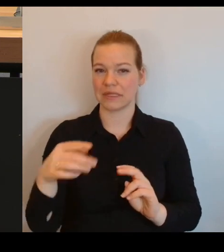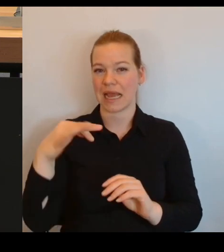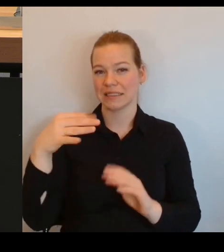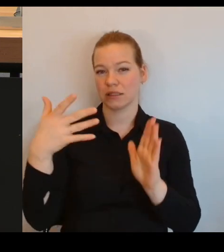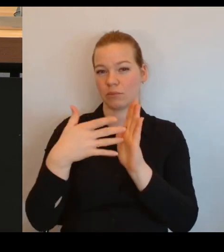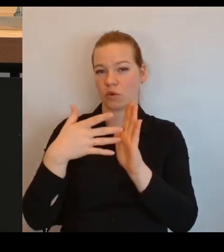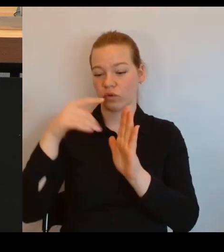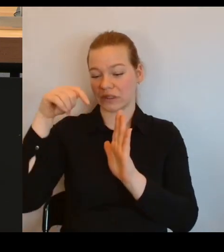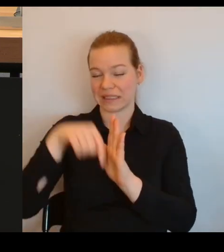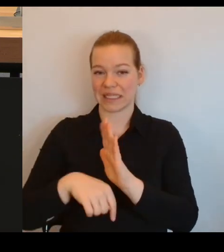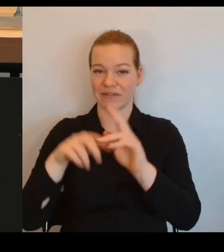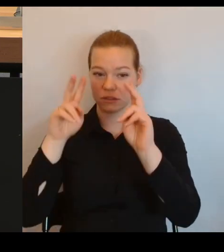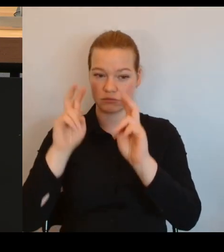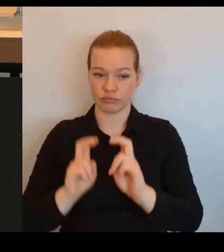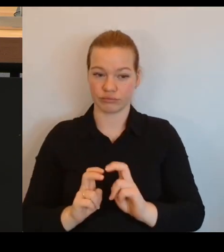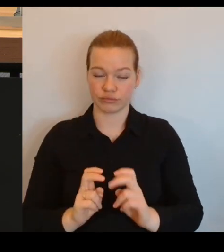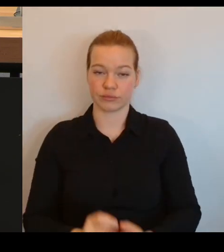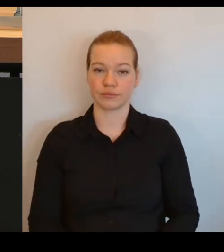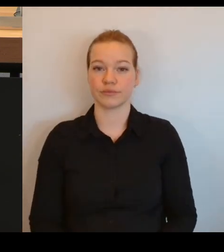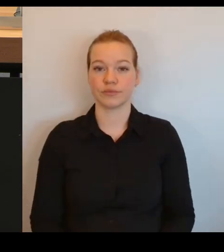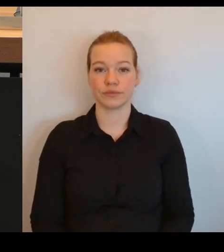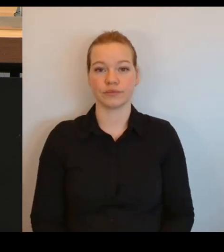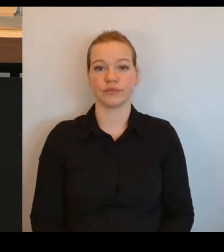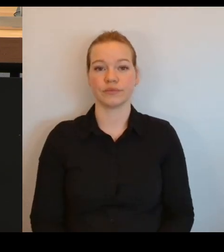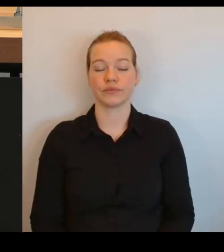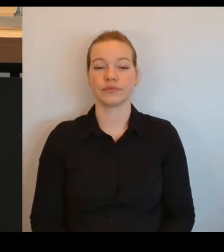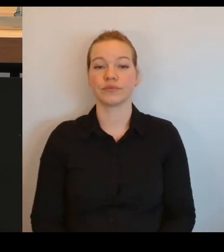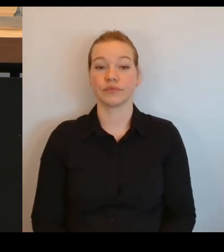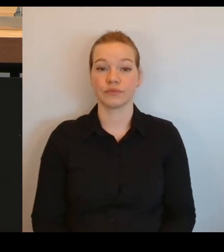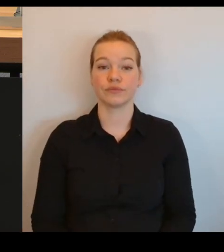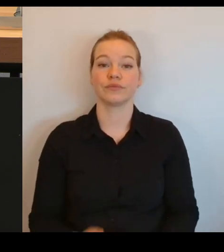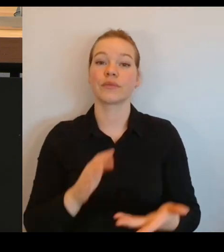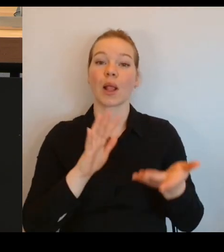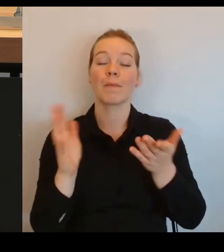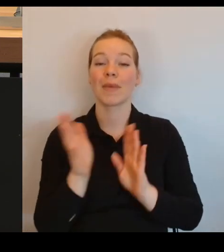anderen großen Fisch rausfischen. Dafür herzlichen Dank für Ihre Arbeit